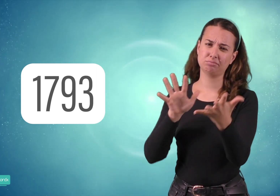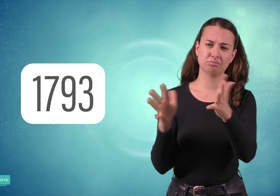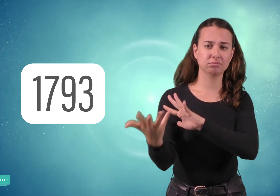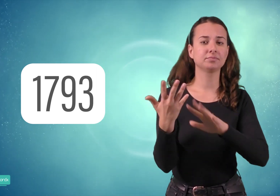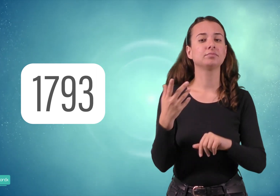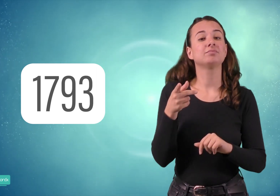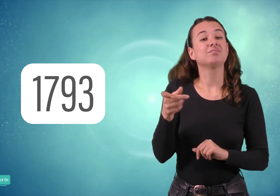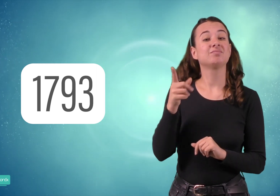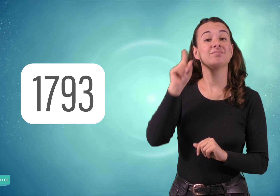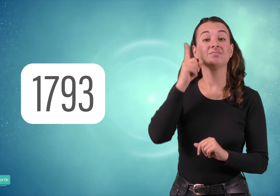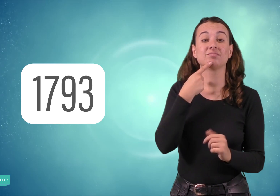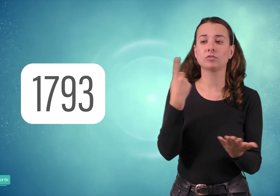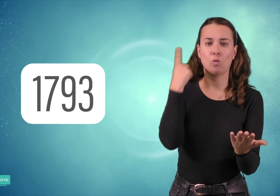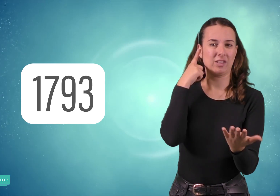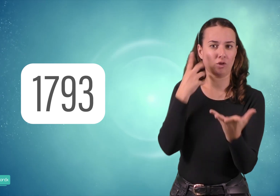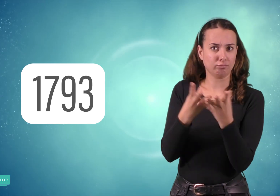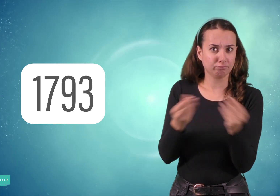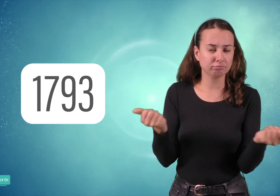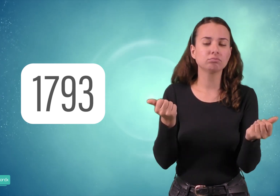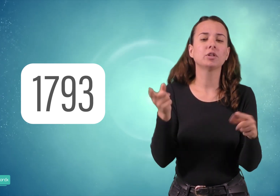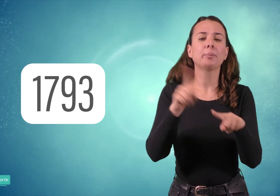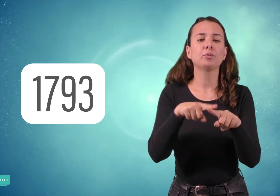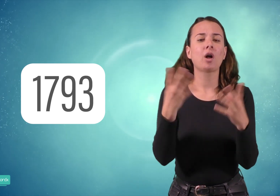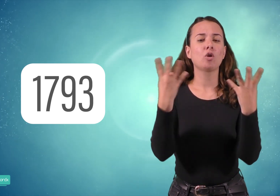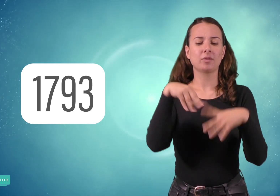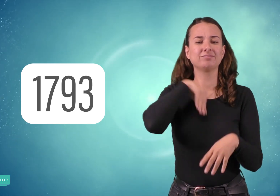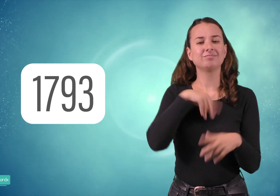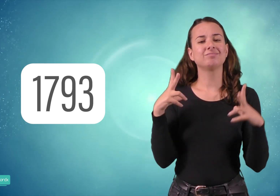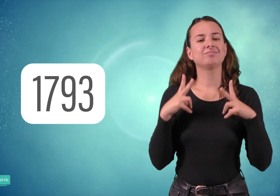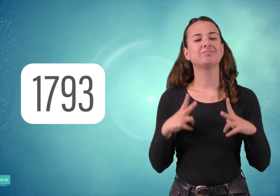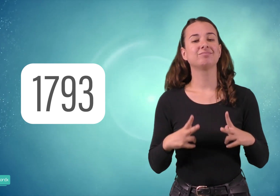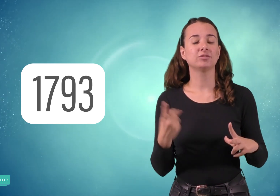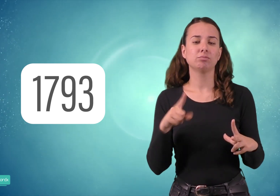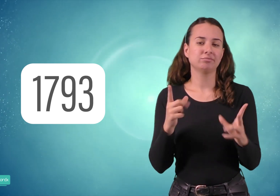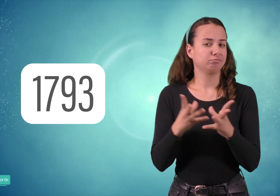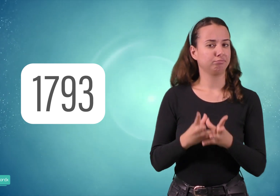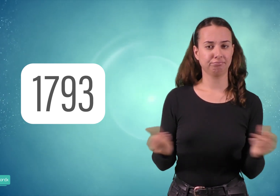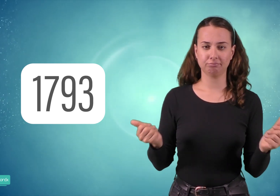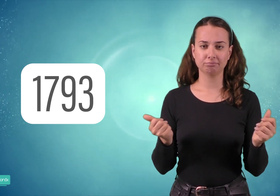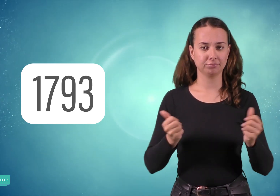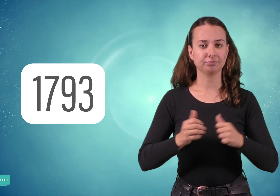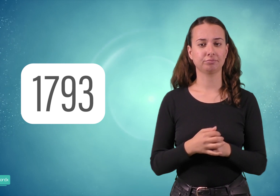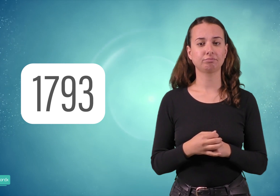della sua pittura: la sordità e la perdita d’udito, gli fanno perdere anche la sua serenità interiore.